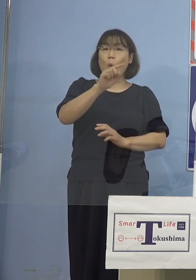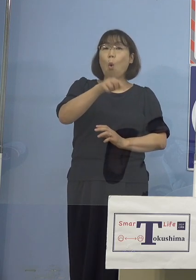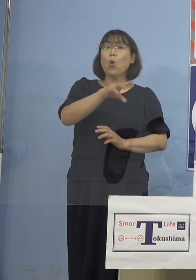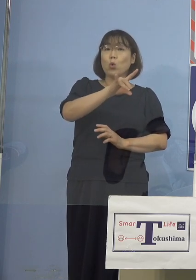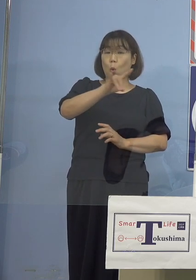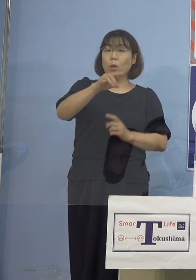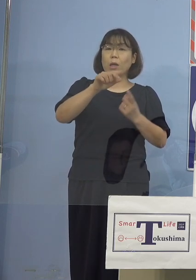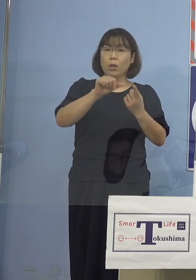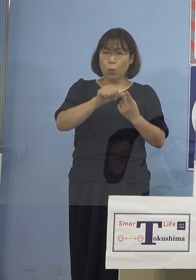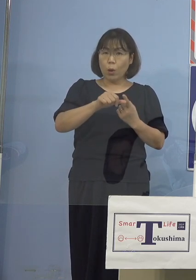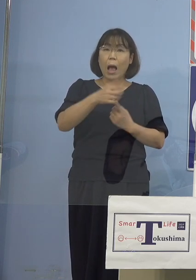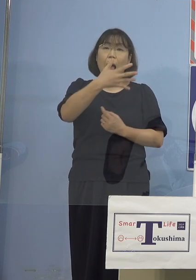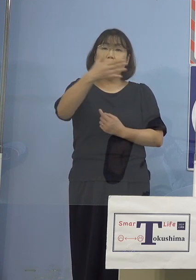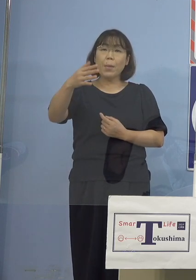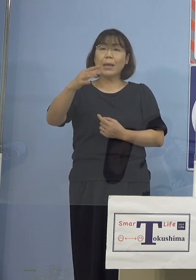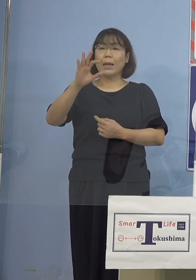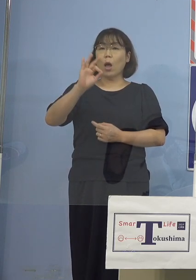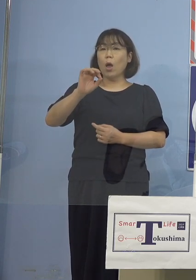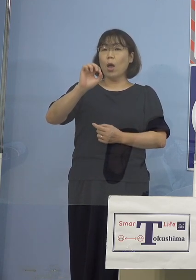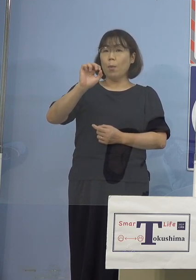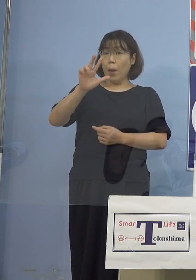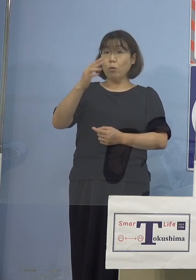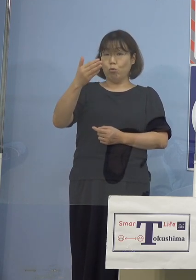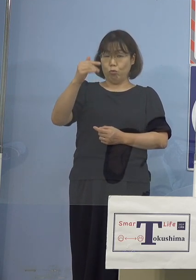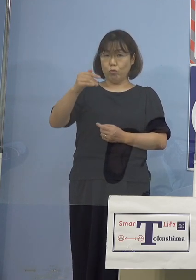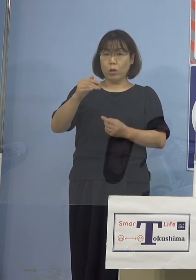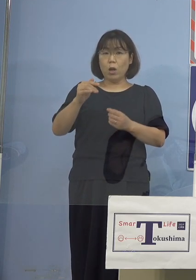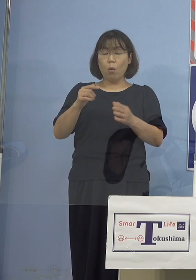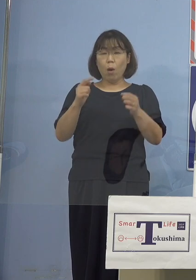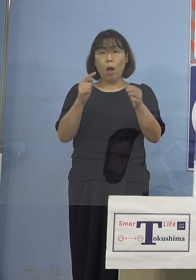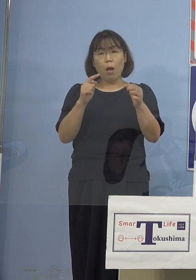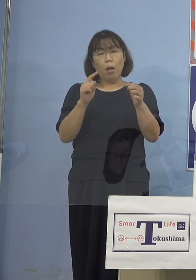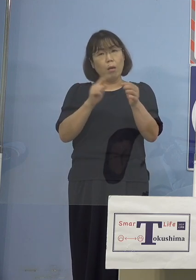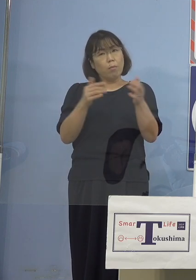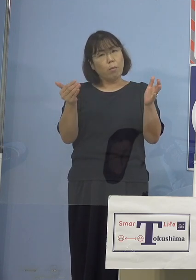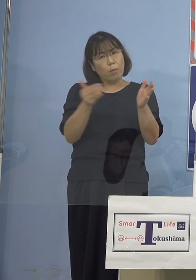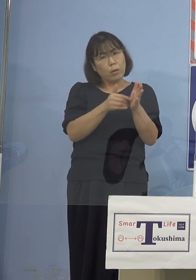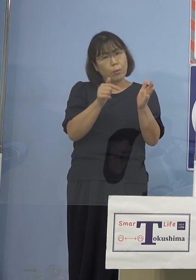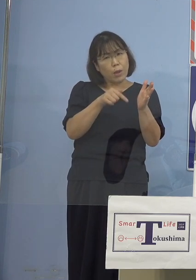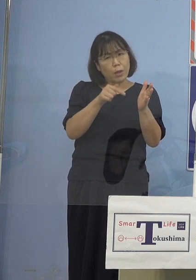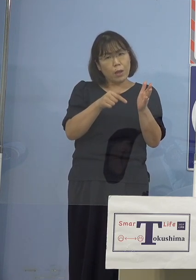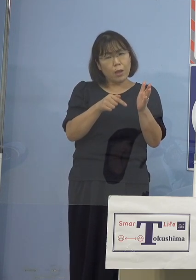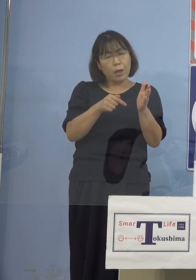こちらの方では、年内にも新たな特効薬 これが出てくるのではないか